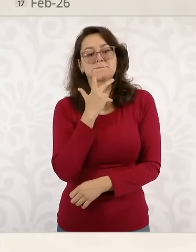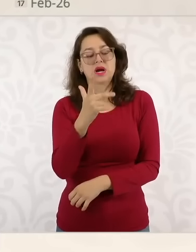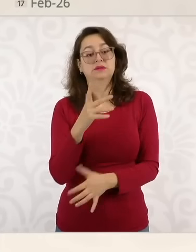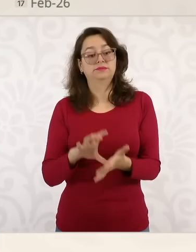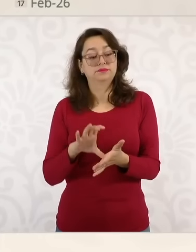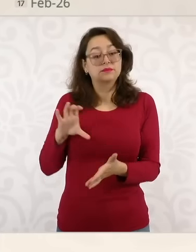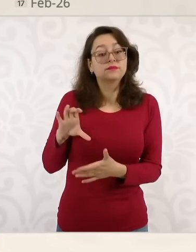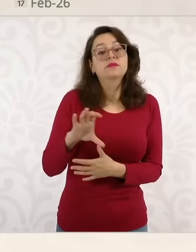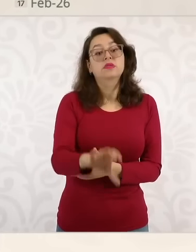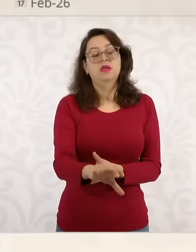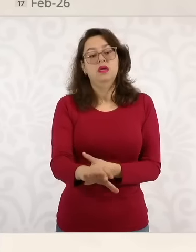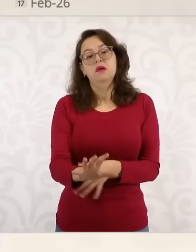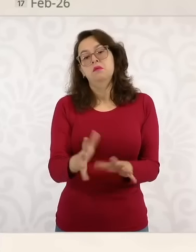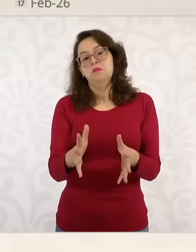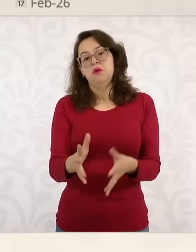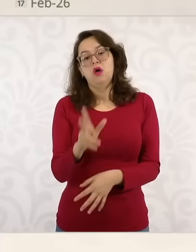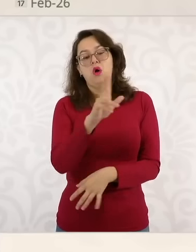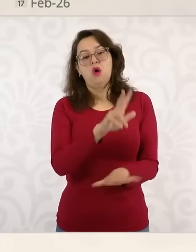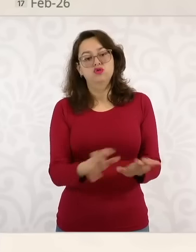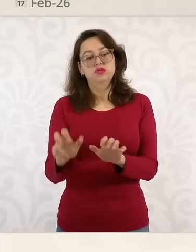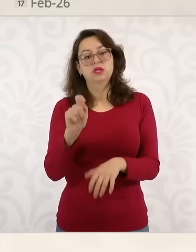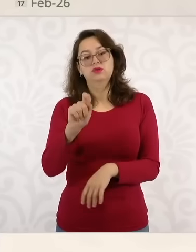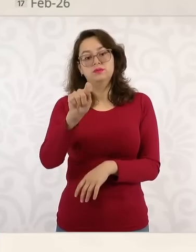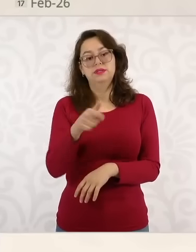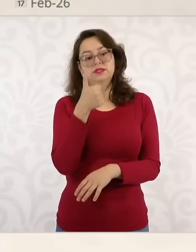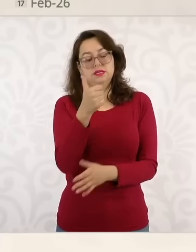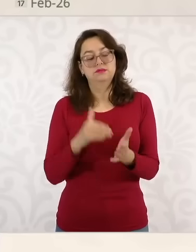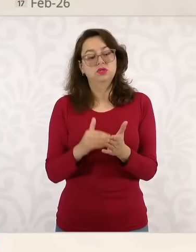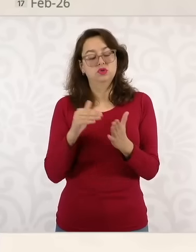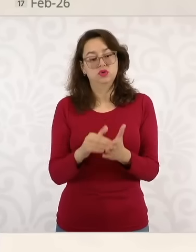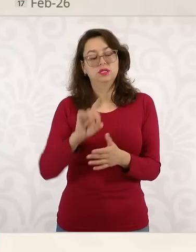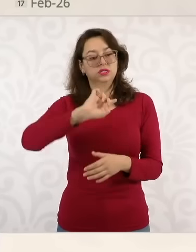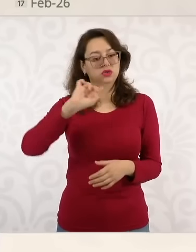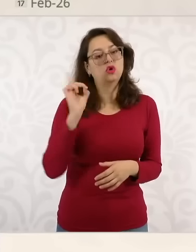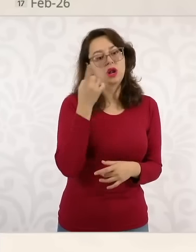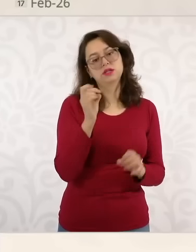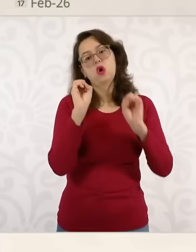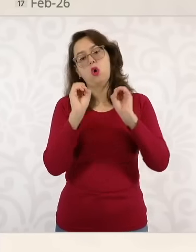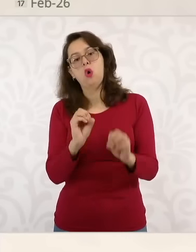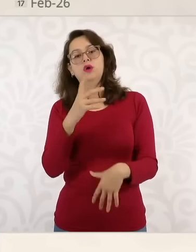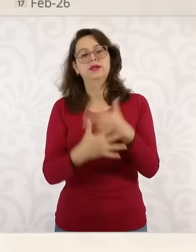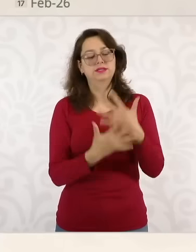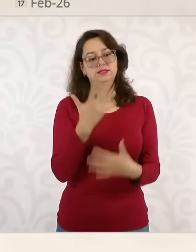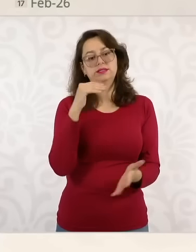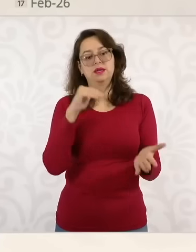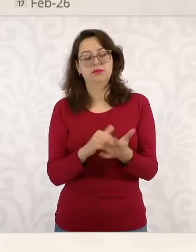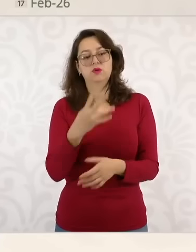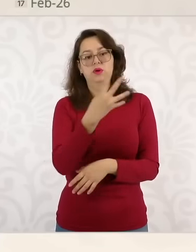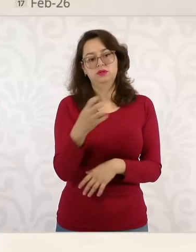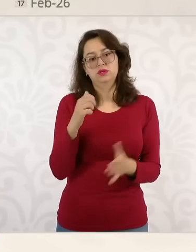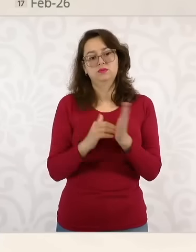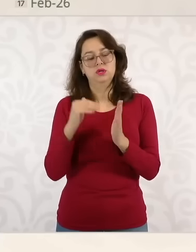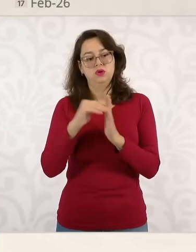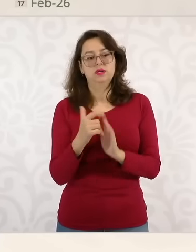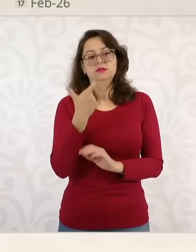dos centrales es de alrededor de 826,000000, lo que equivale a 15,450 millones de pesos.